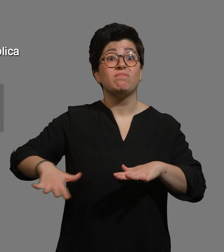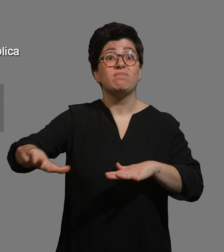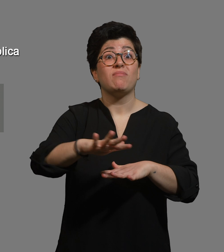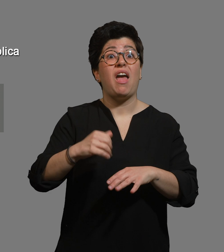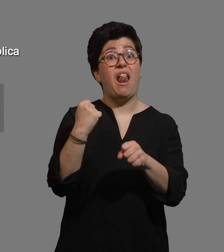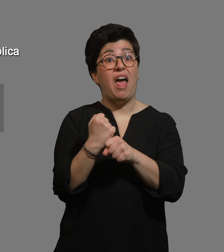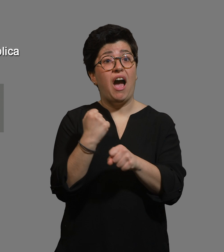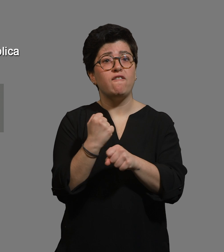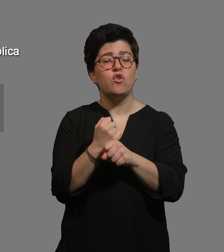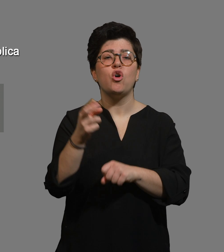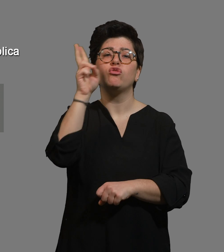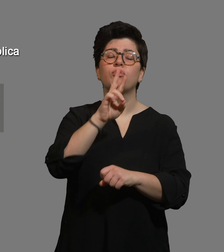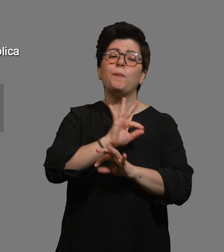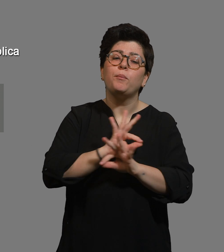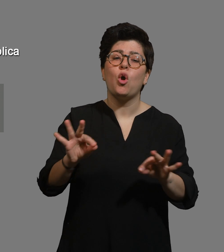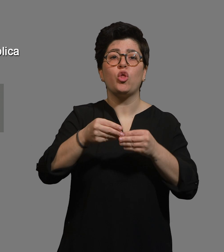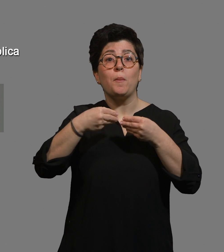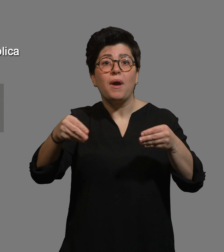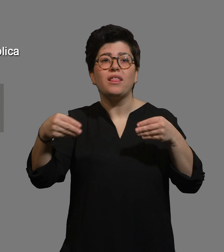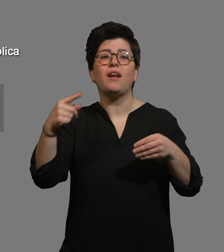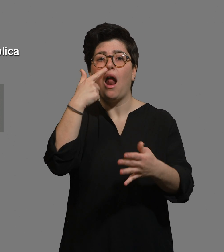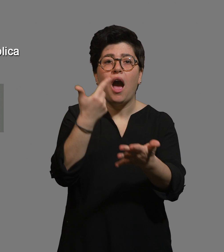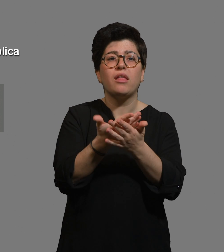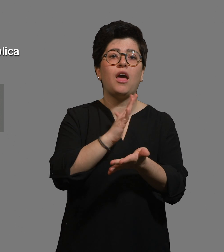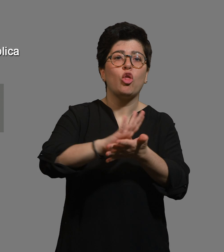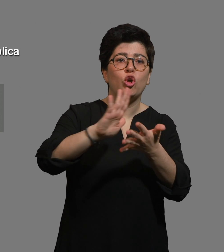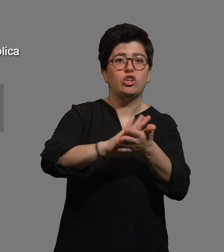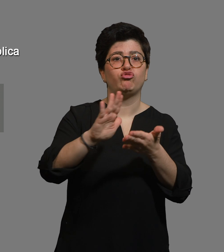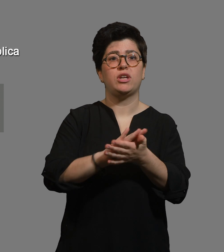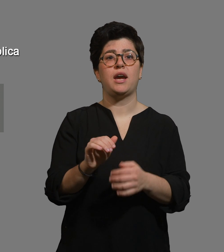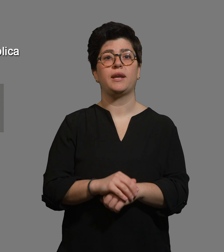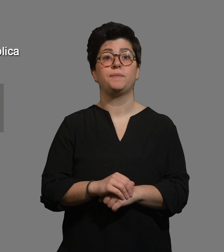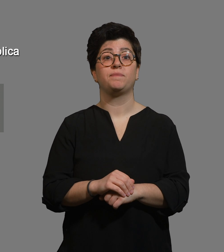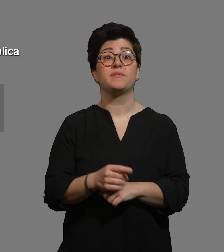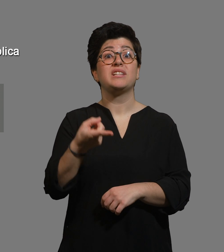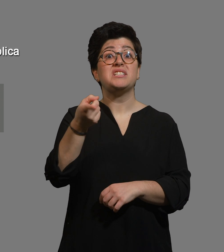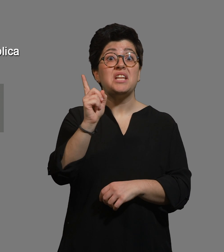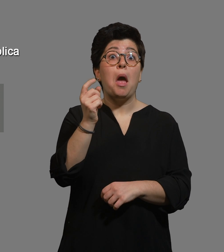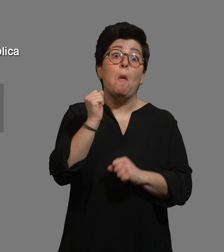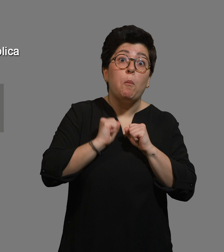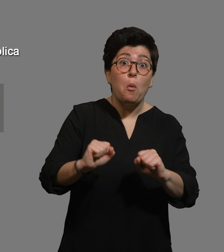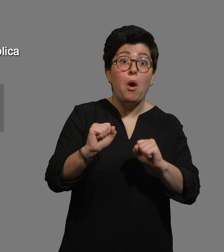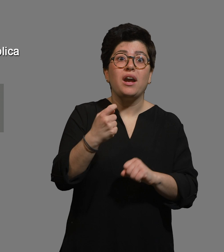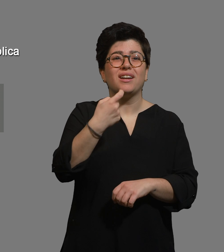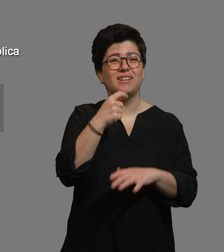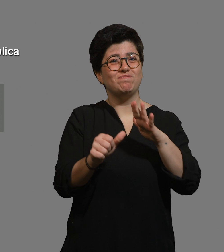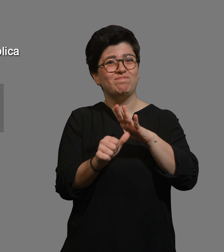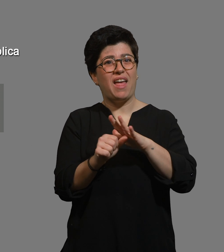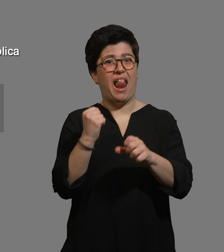Garantire la possibilità a tutti di adottare misure di igiene personale, come lavarsi regolarmente le mani. Sul posto di lavoro devono essere disponibili i mezzi necessari.